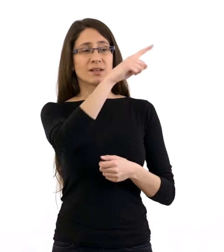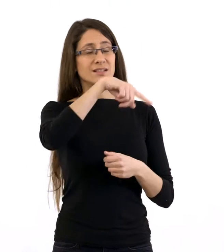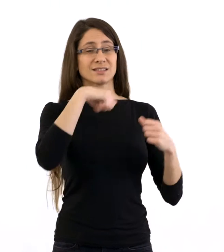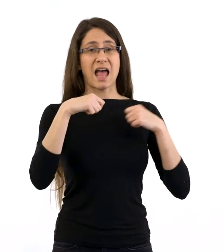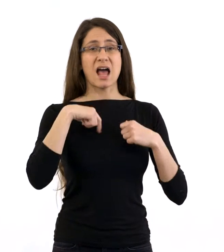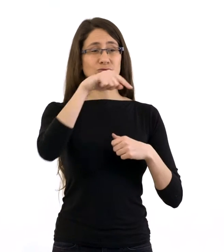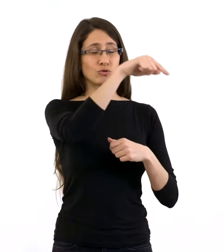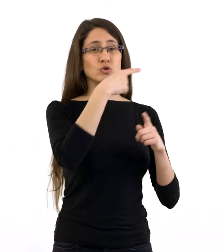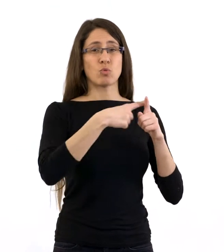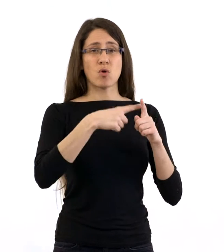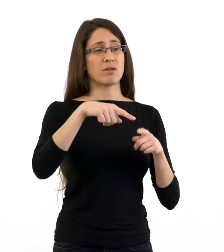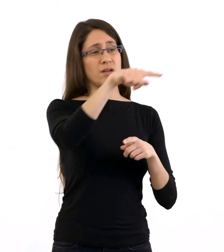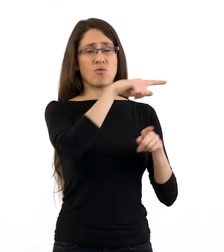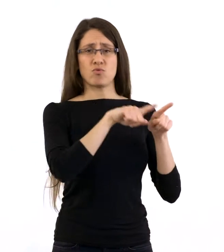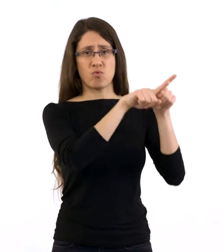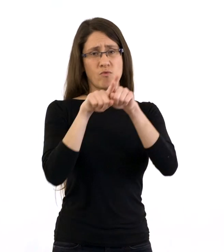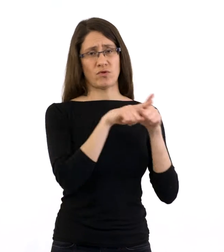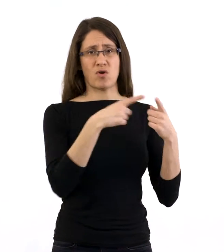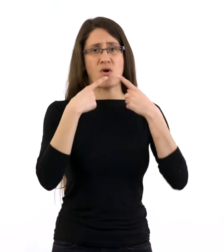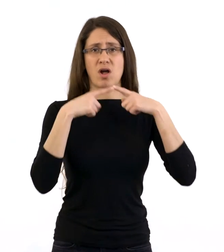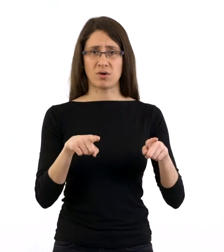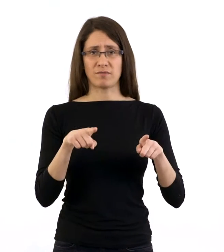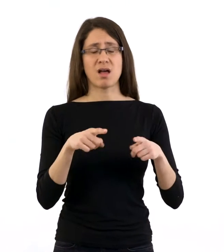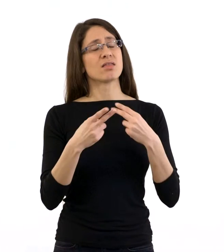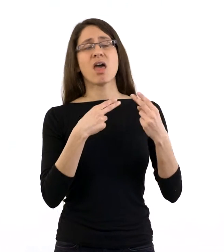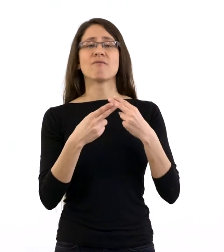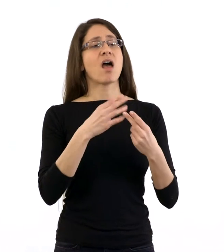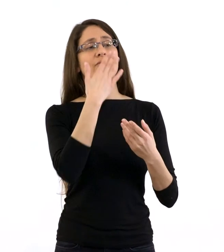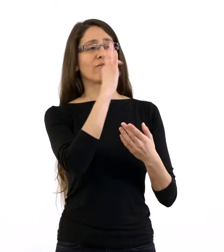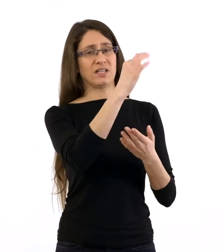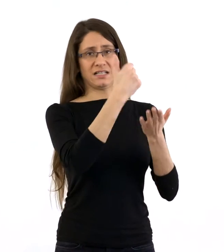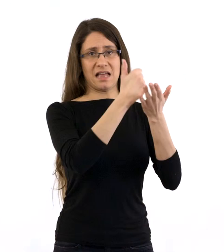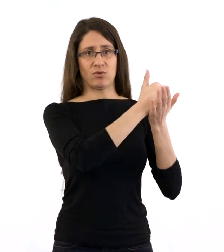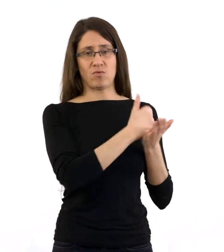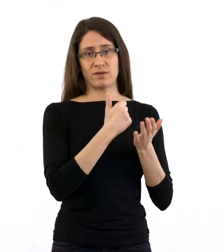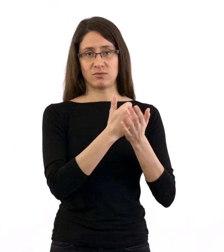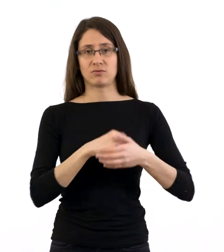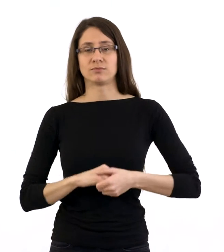Wszyscy członkowie zarządu ponoszą taką samą odpowiedzialność, bez względu na pełnioną funkcję.